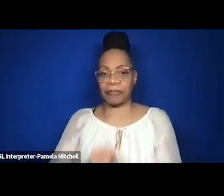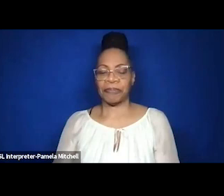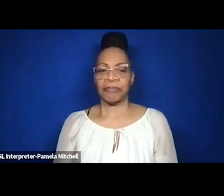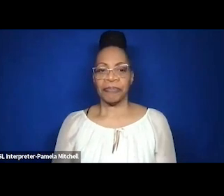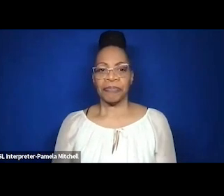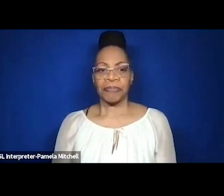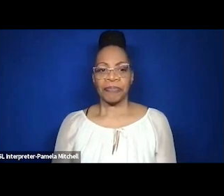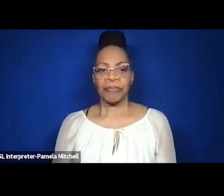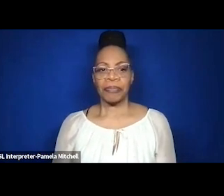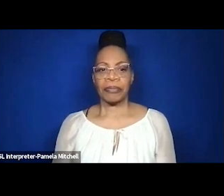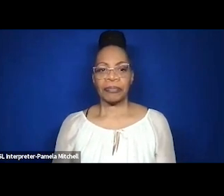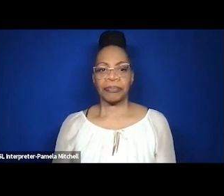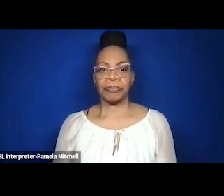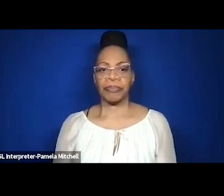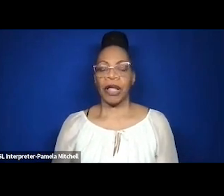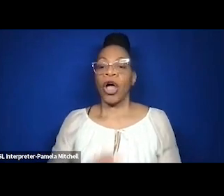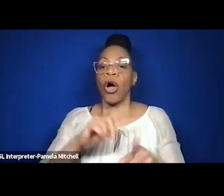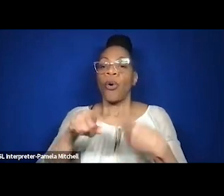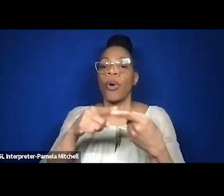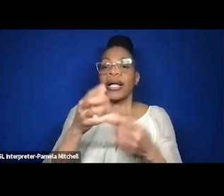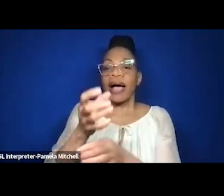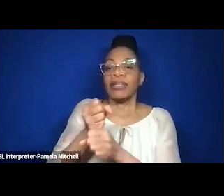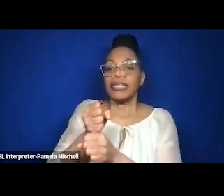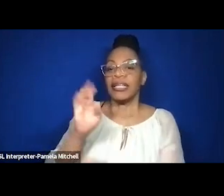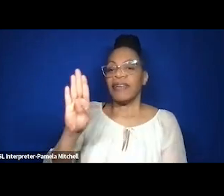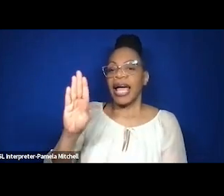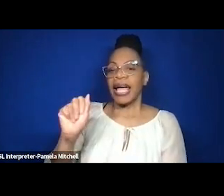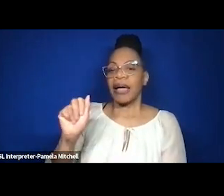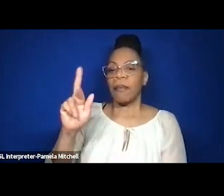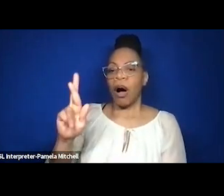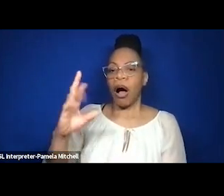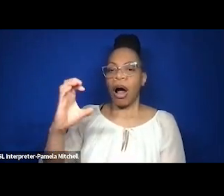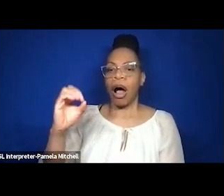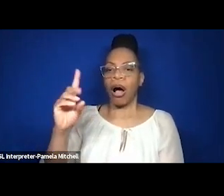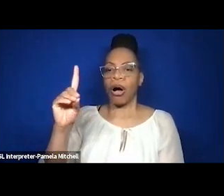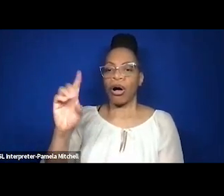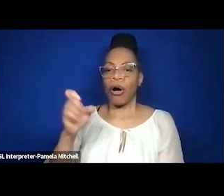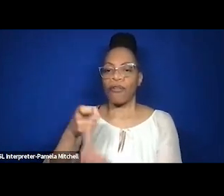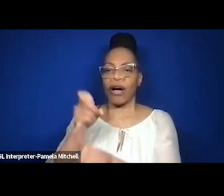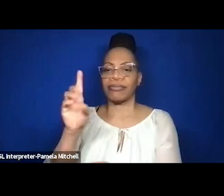Muy bien. Y una vez que recibo un código de barras de DDS, envío el MSR y los registros a través de ERE.